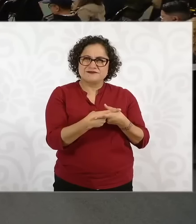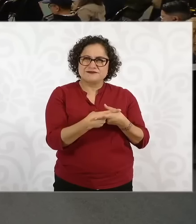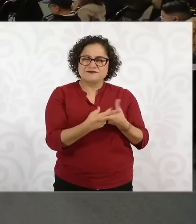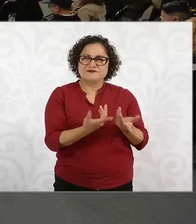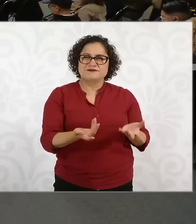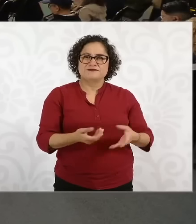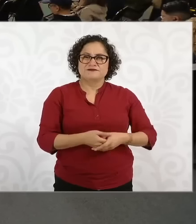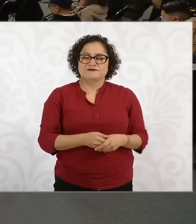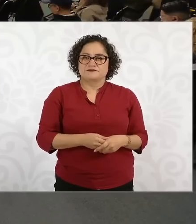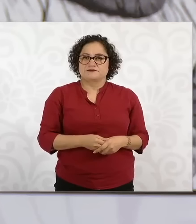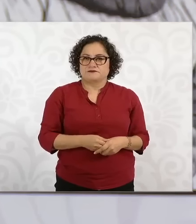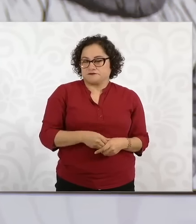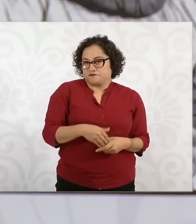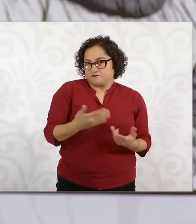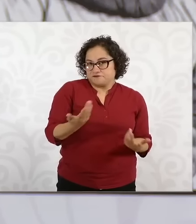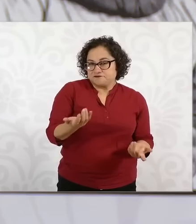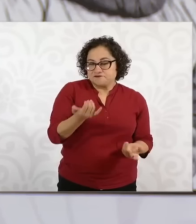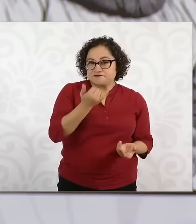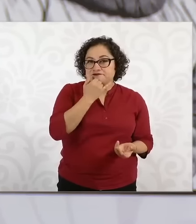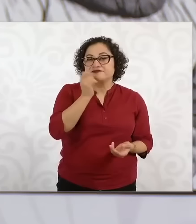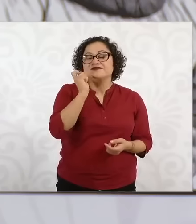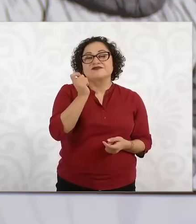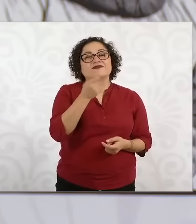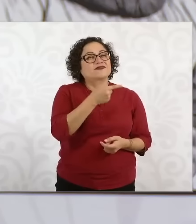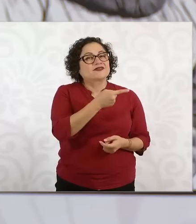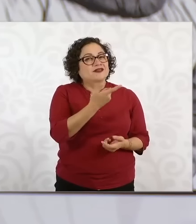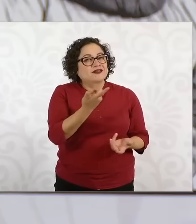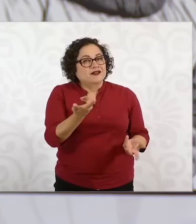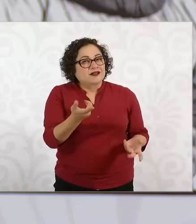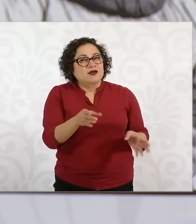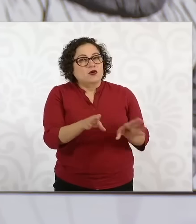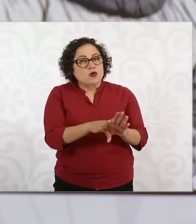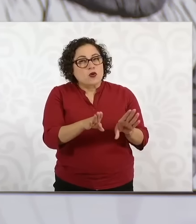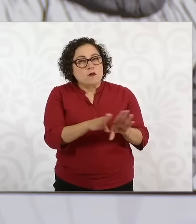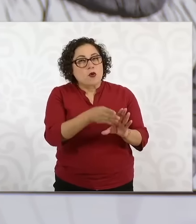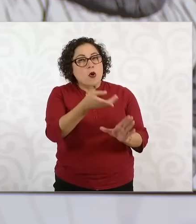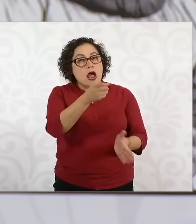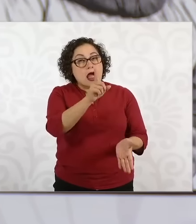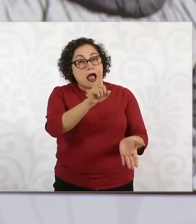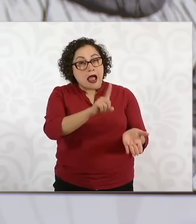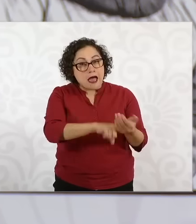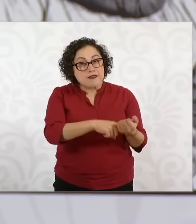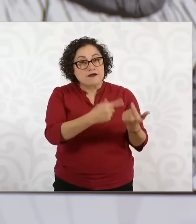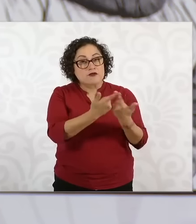¿Qué llevó a a generar un conflicto interno en un grupo delincuencial?